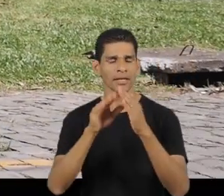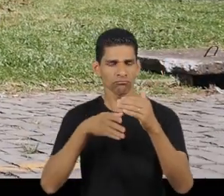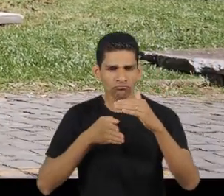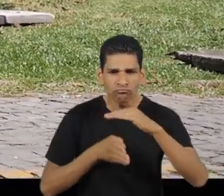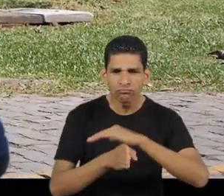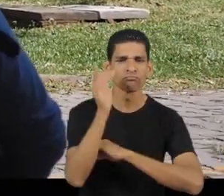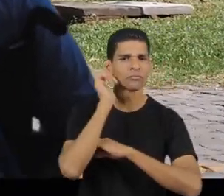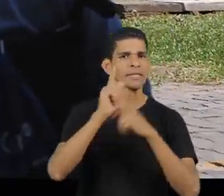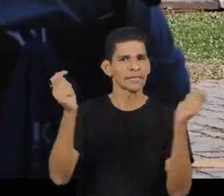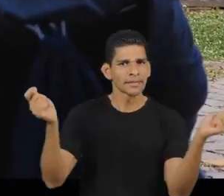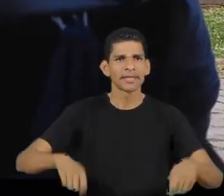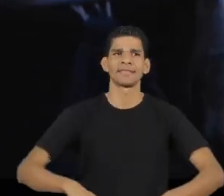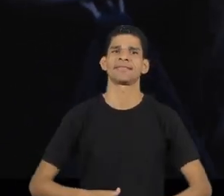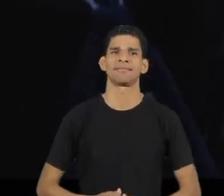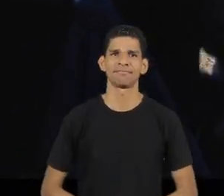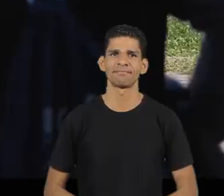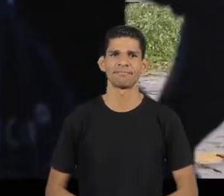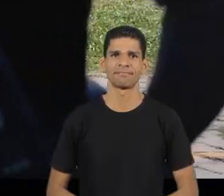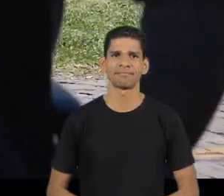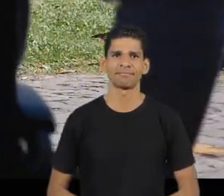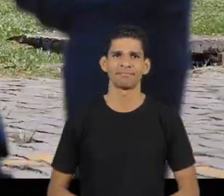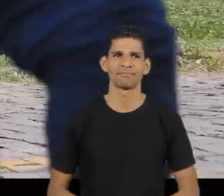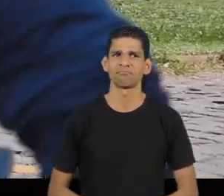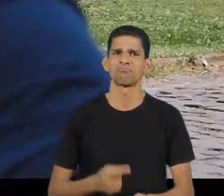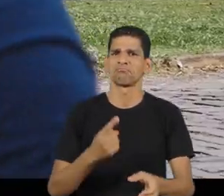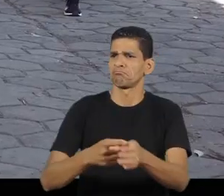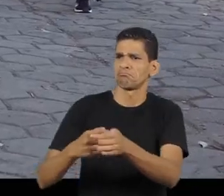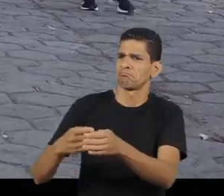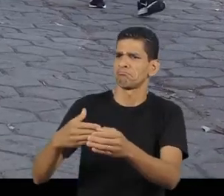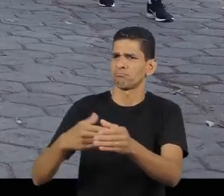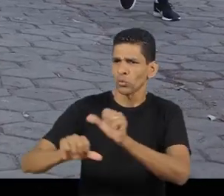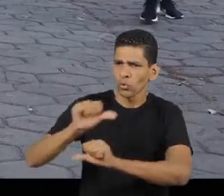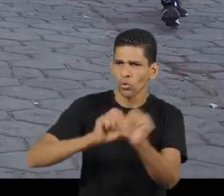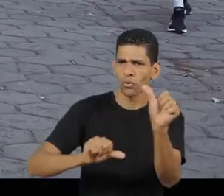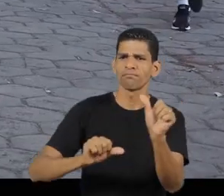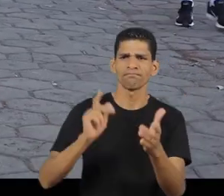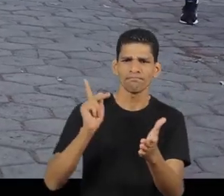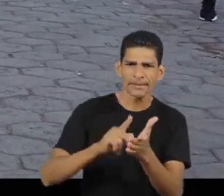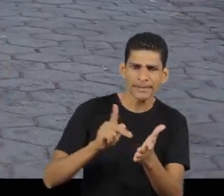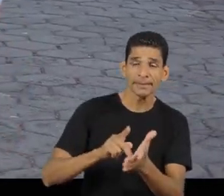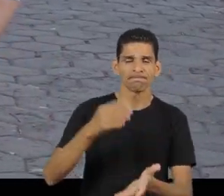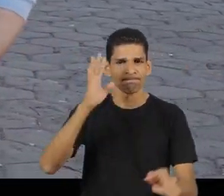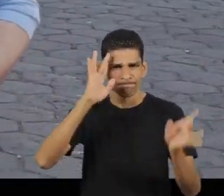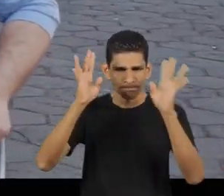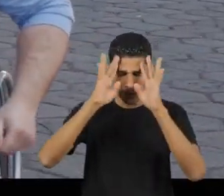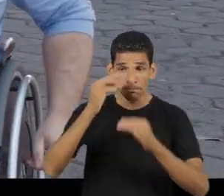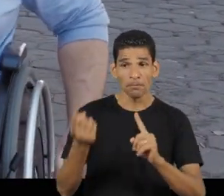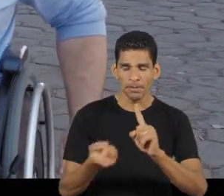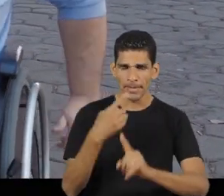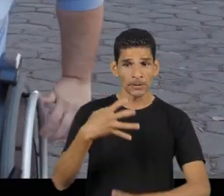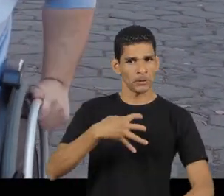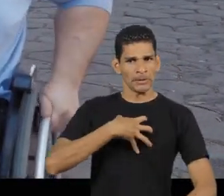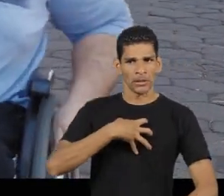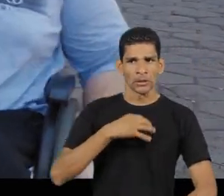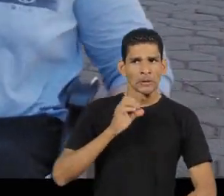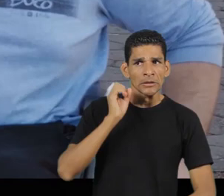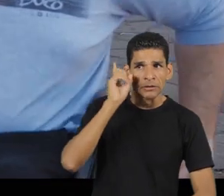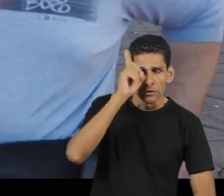Morar no campus também, trocar de cidade, dá sempre aquele impacto,